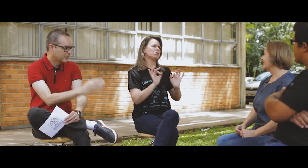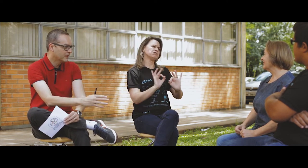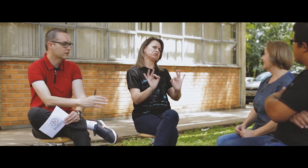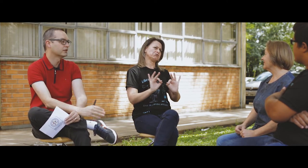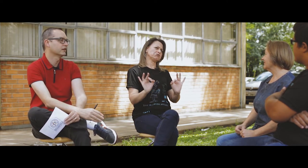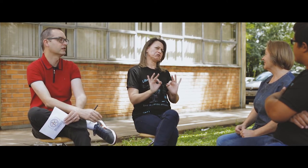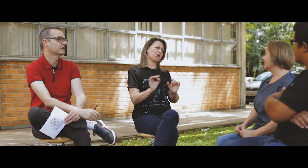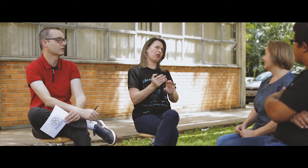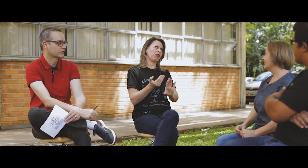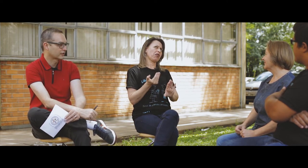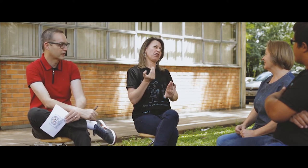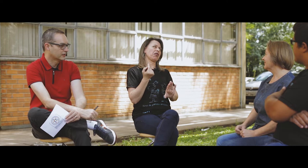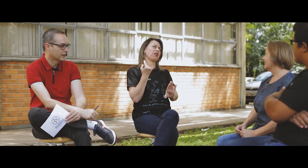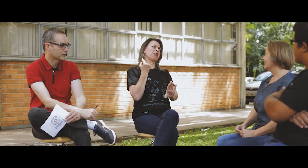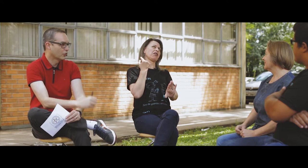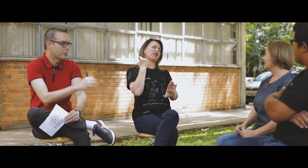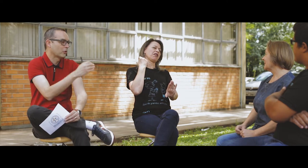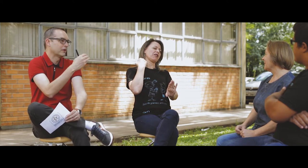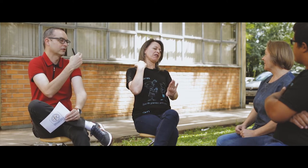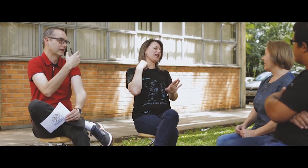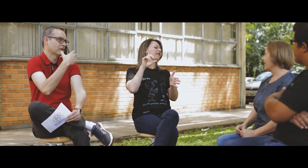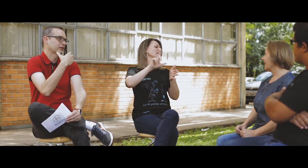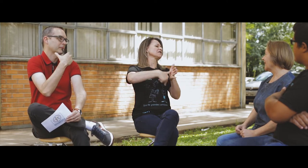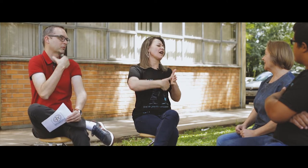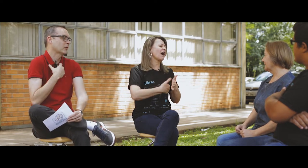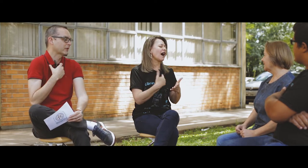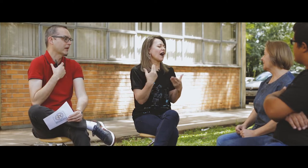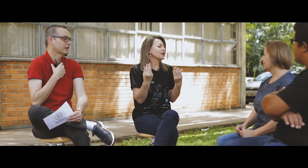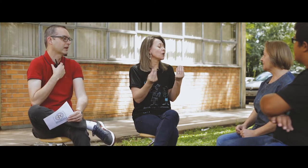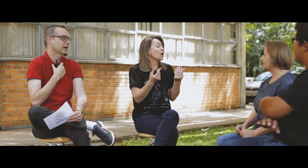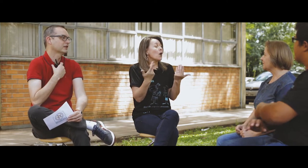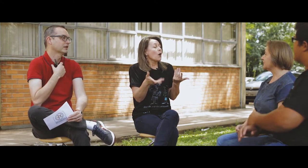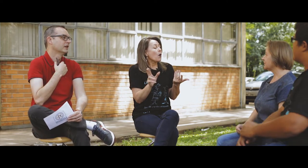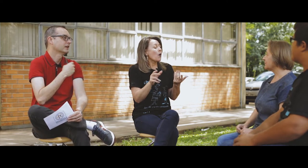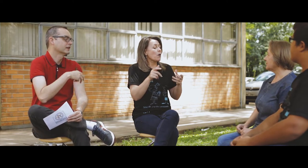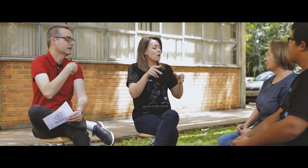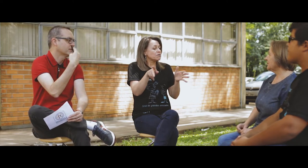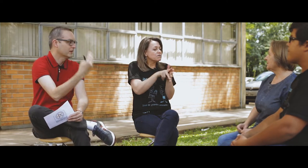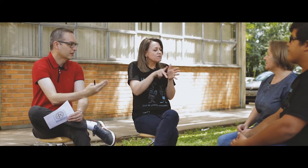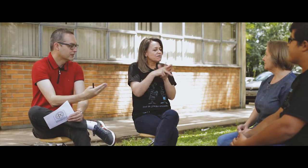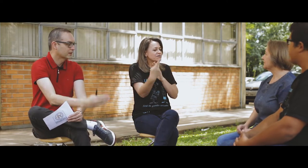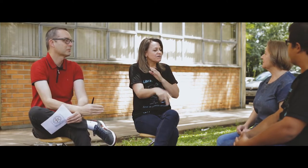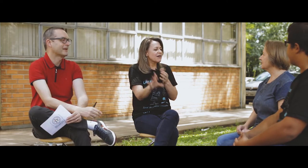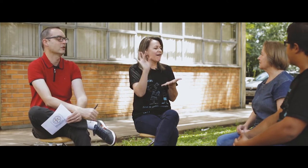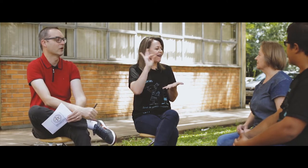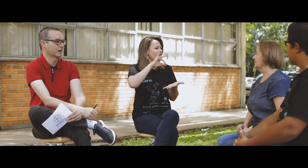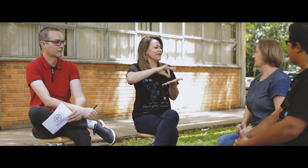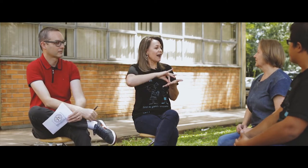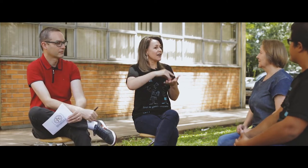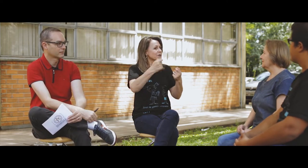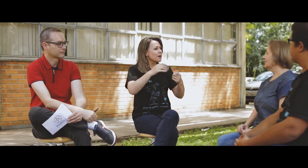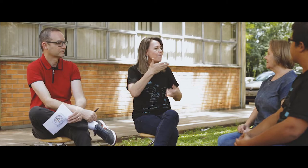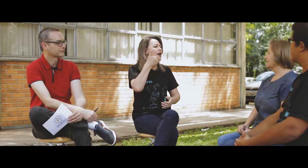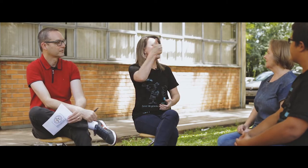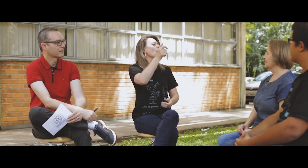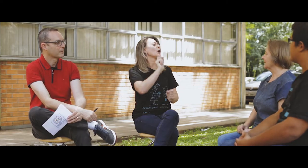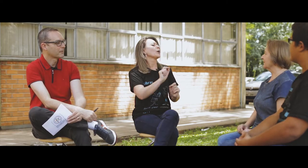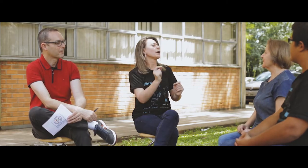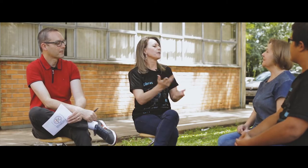distantes de outras realidades ou pelo menos da nossa própria realidade que deveria ser melhor?